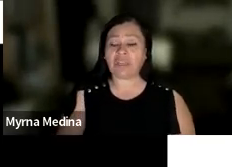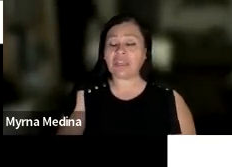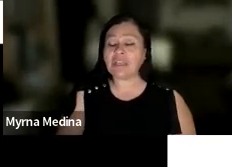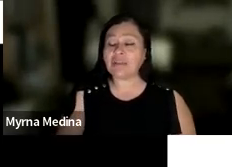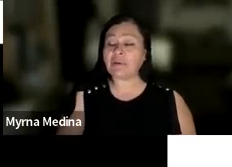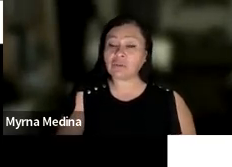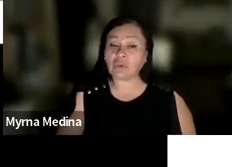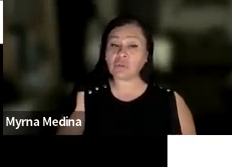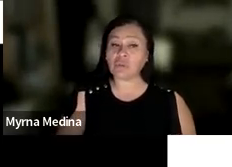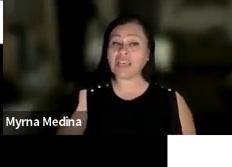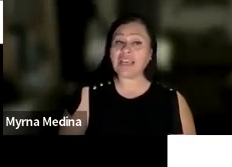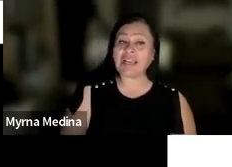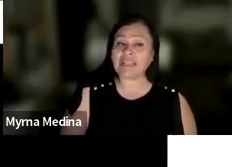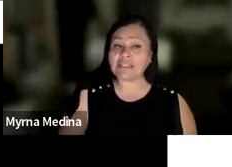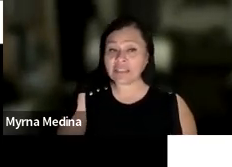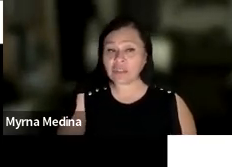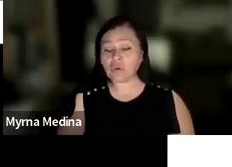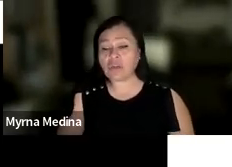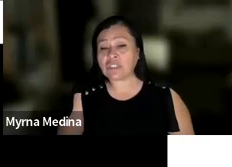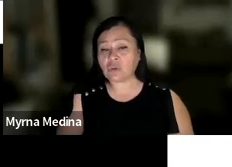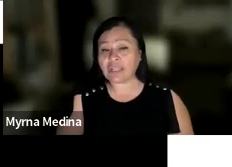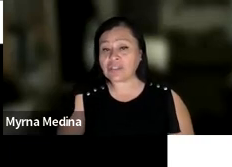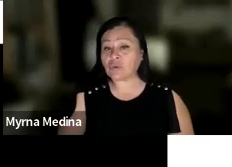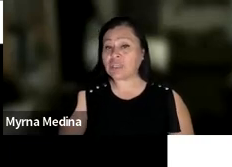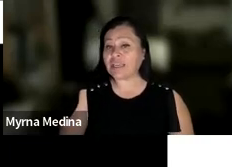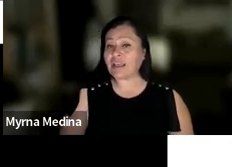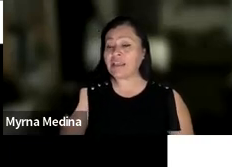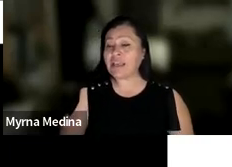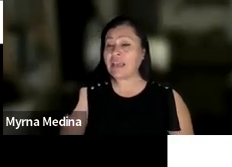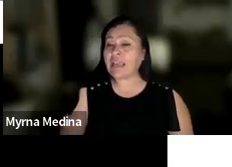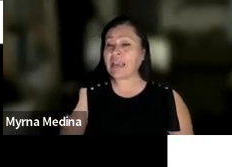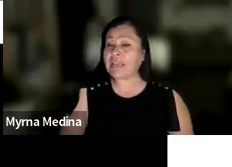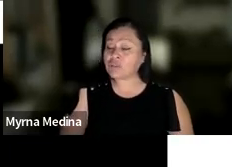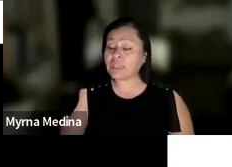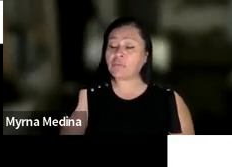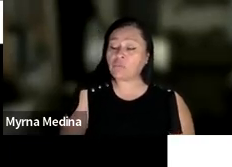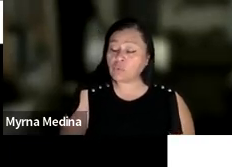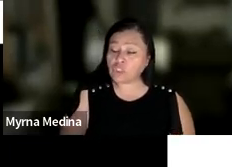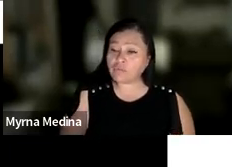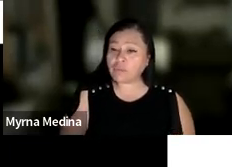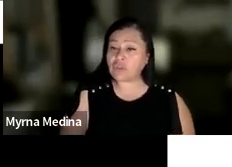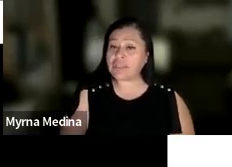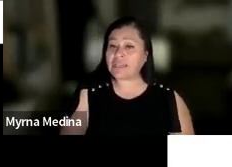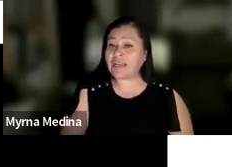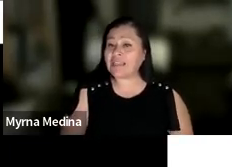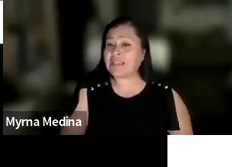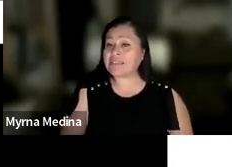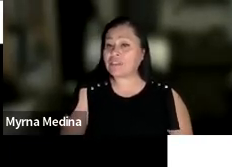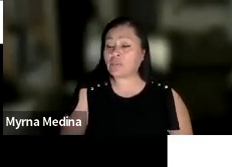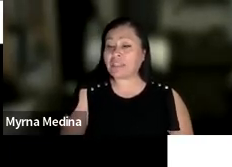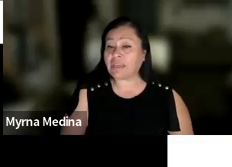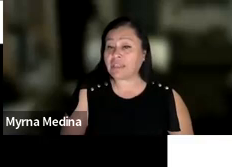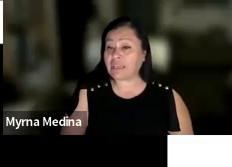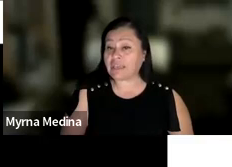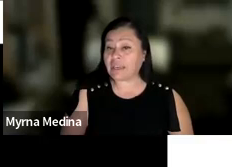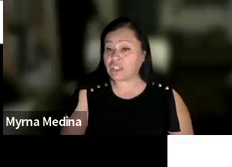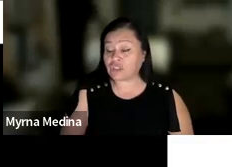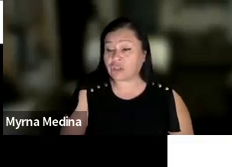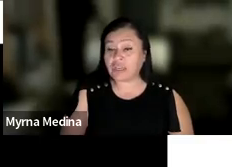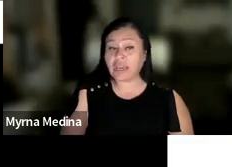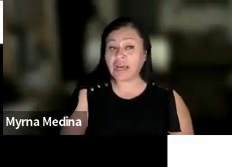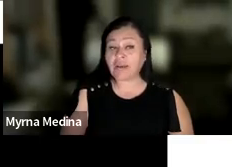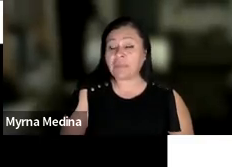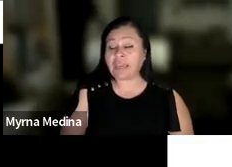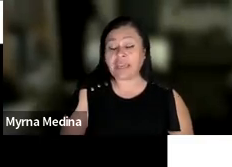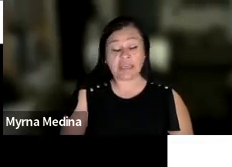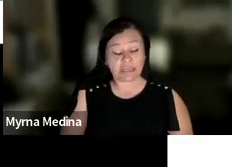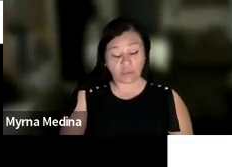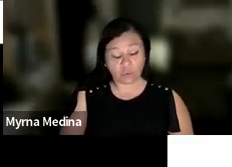Claro, no, Gracias. Sale ahora vamos a hablar de los recursos de antemano. Quiero decirles que, bueno, estos recursos, la mayoría de ellos están en inglés, ¿verdad?